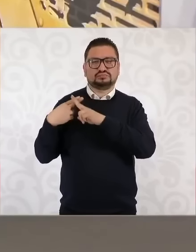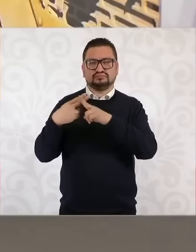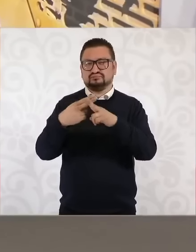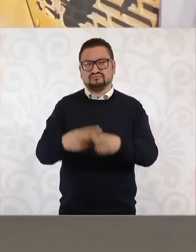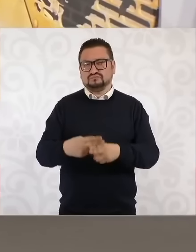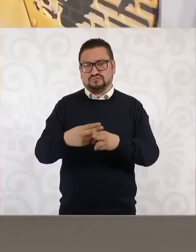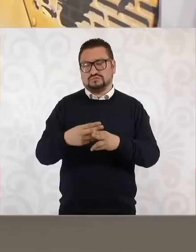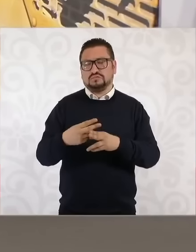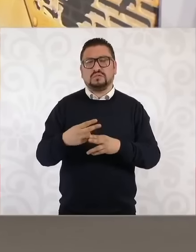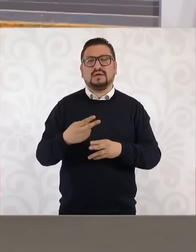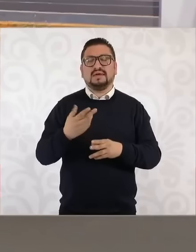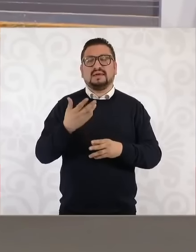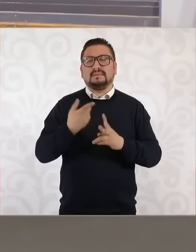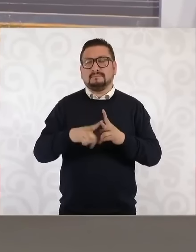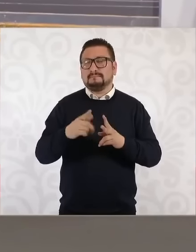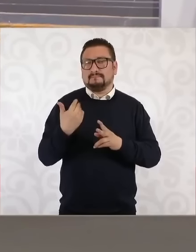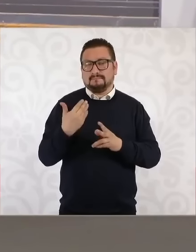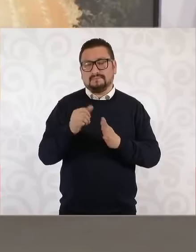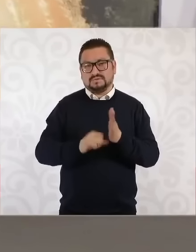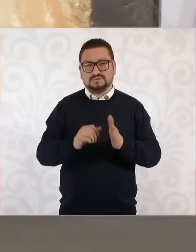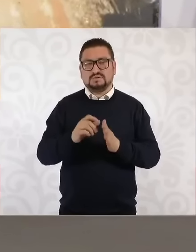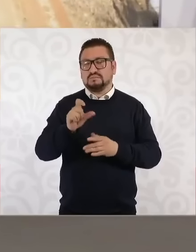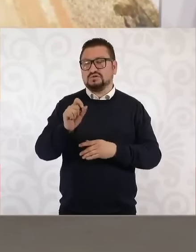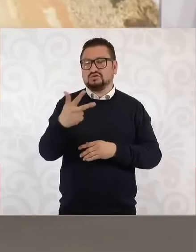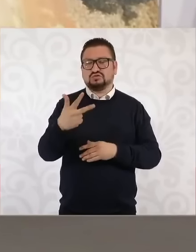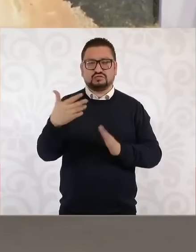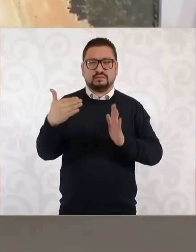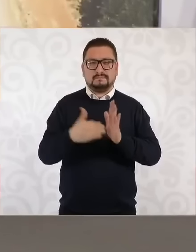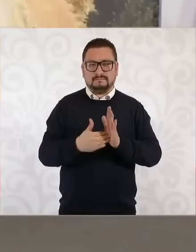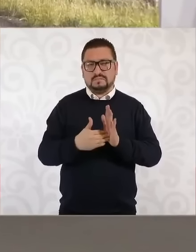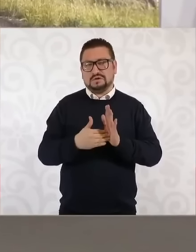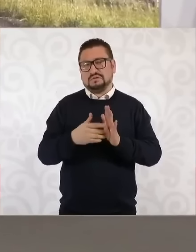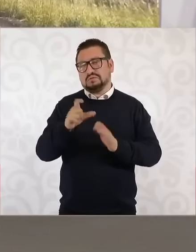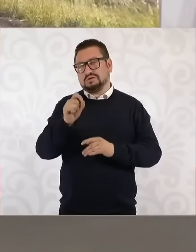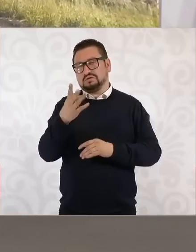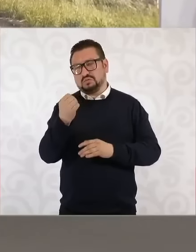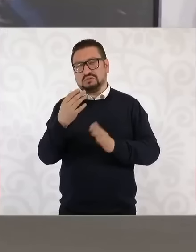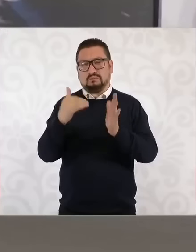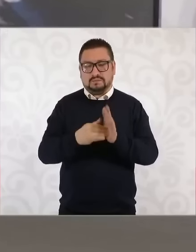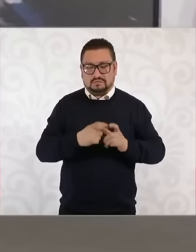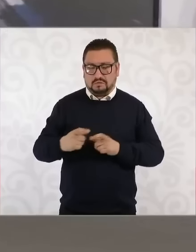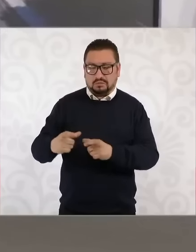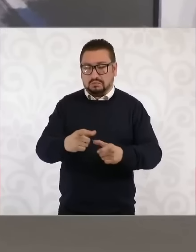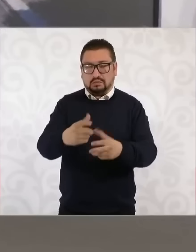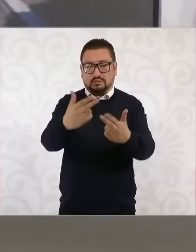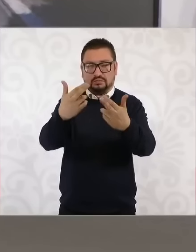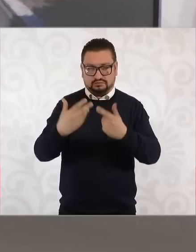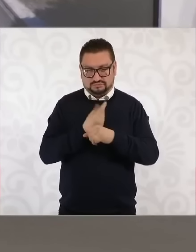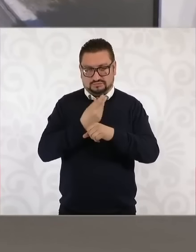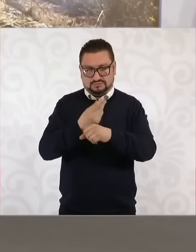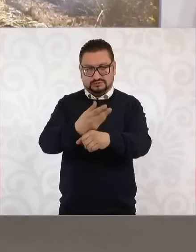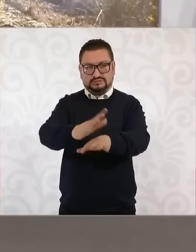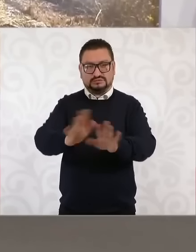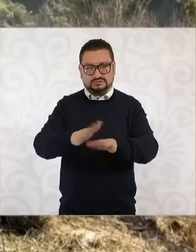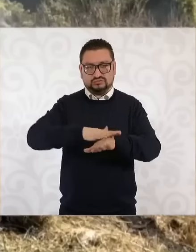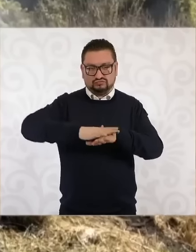primeros meses se han atendido 28,000 eh cerca de 29,000 baches. Eh, en repavimentación hay 11